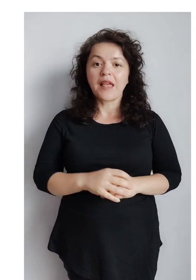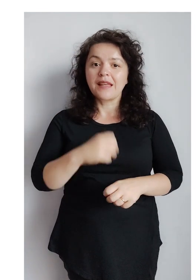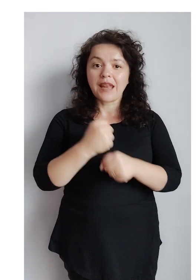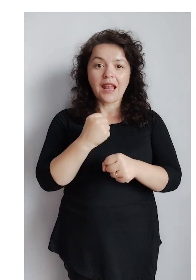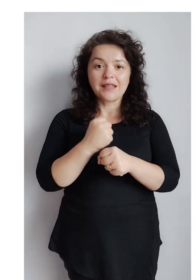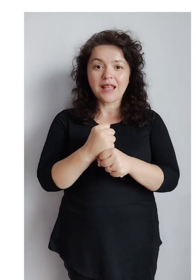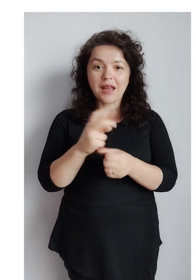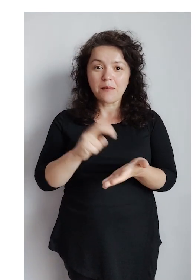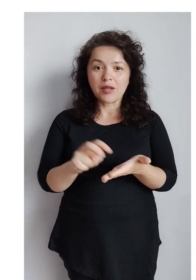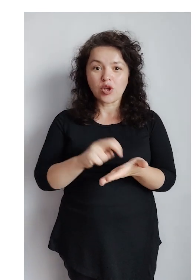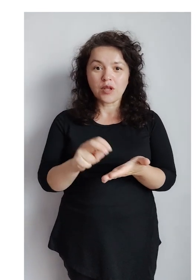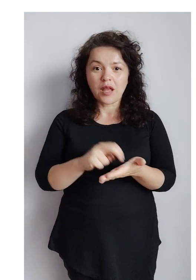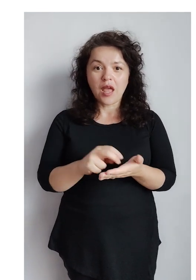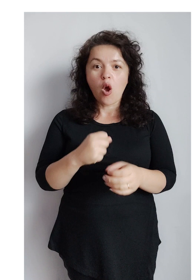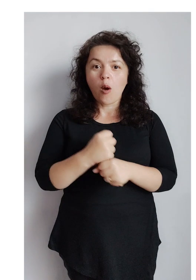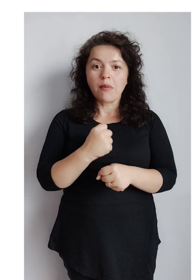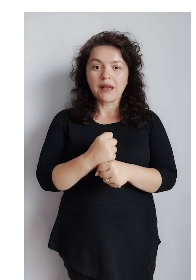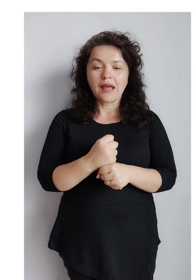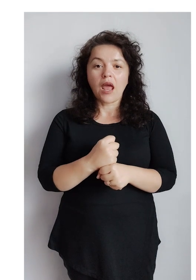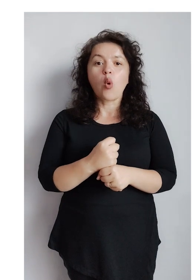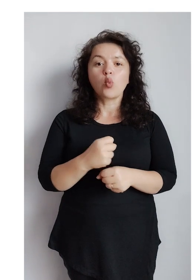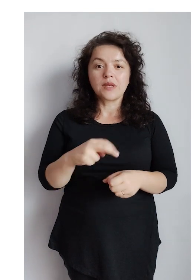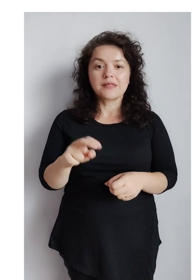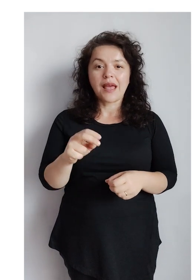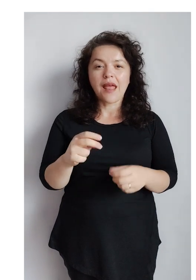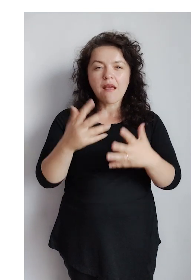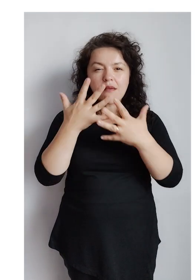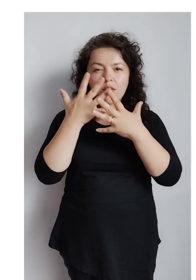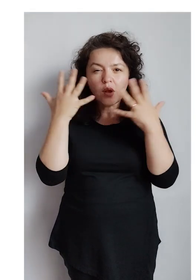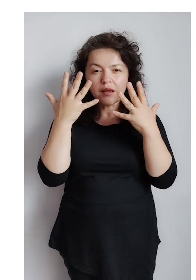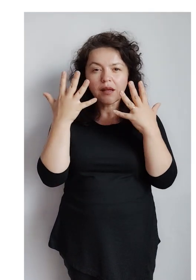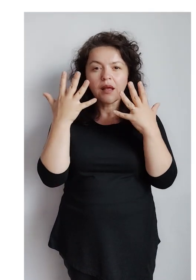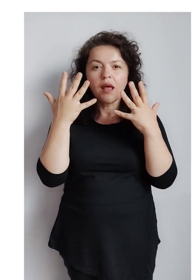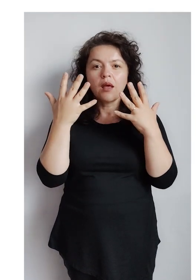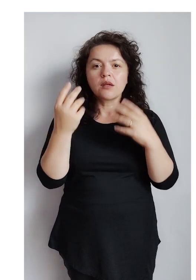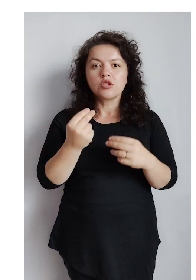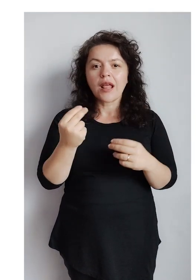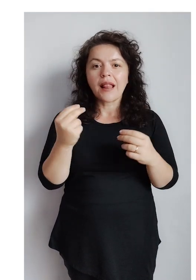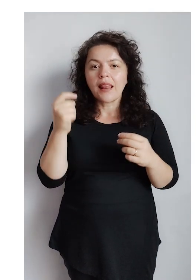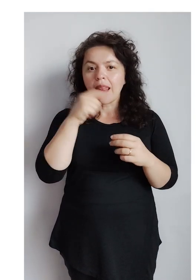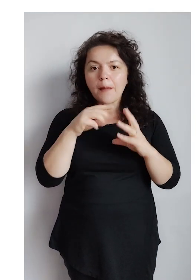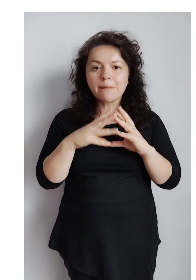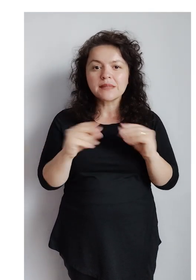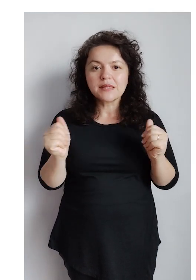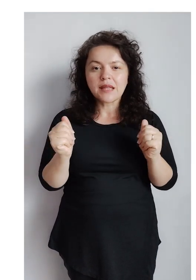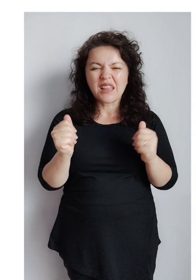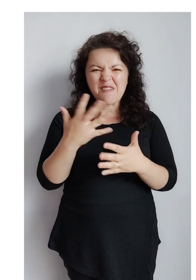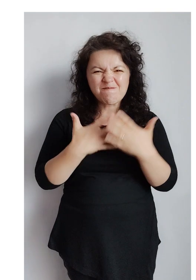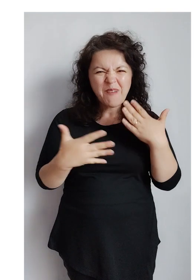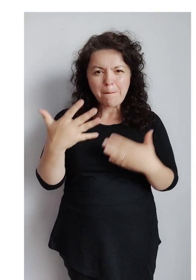Realizarea metodelor de operare și utilizare intuitive, clare și lipsite de ambiguitate